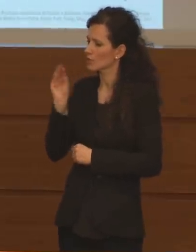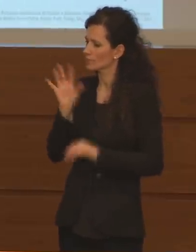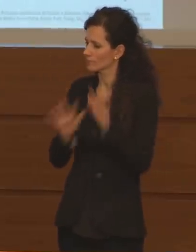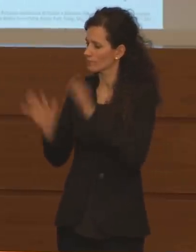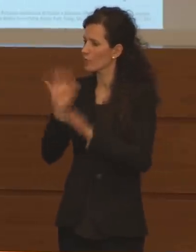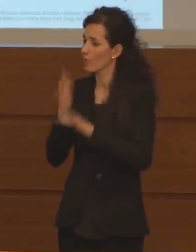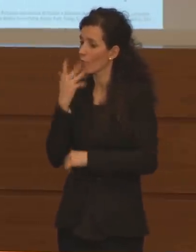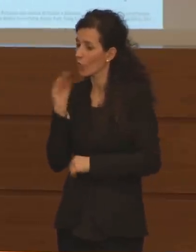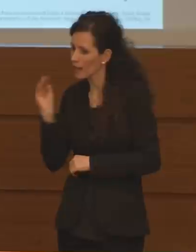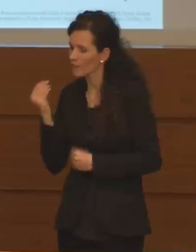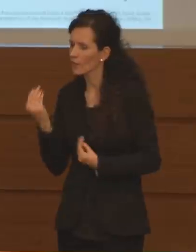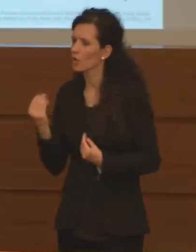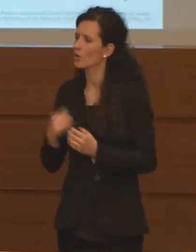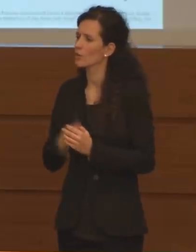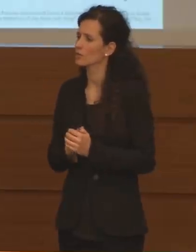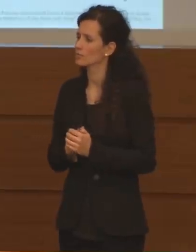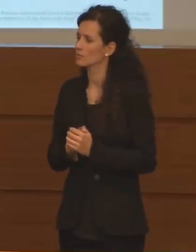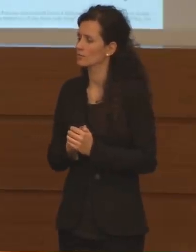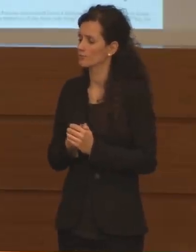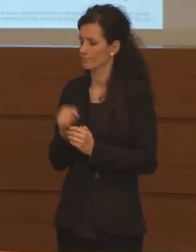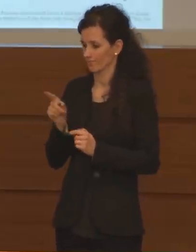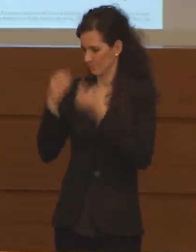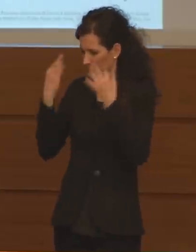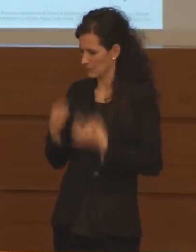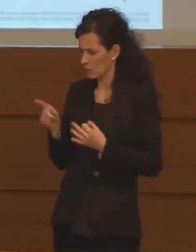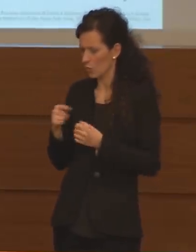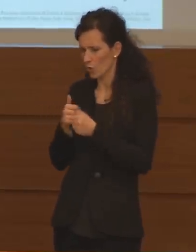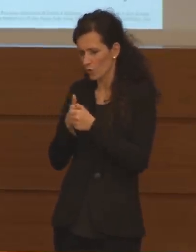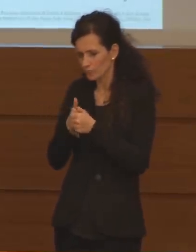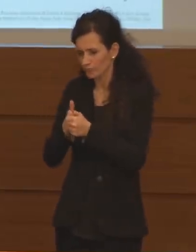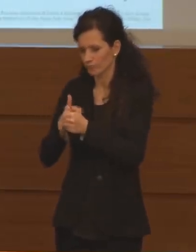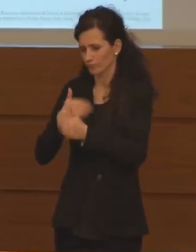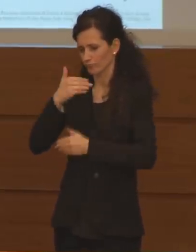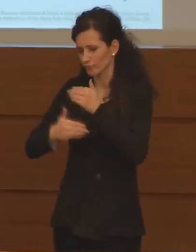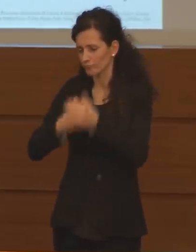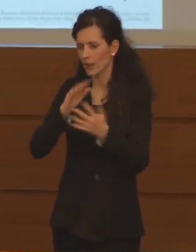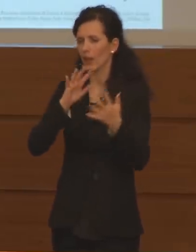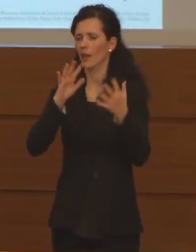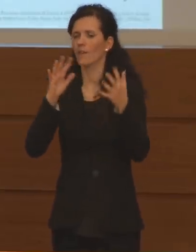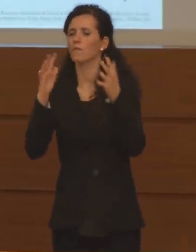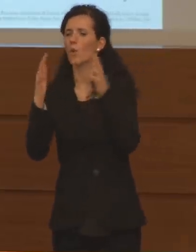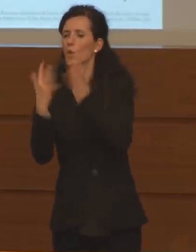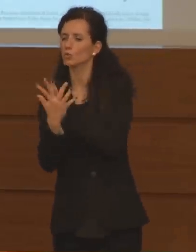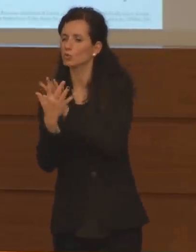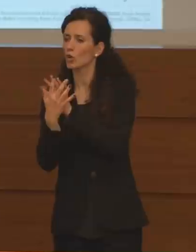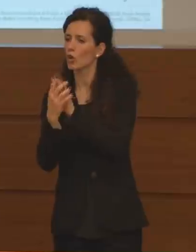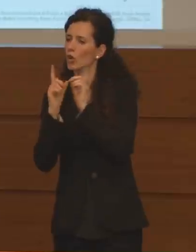(domanda giornalista) Lei credo stia seguendo l'evoluzione della ricerca rispetto al vaccino